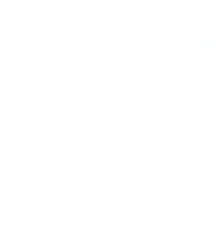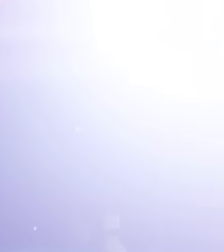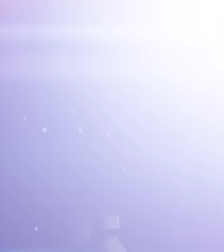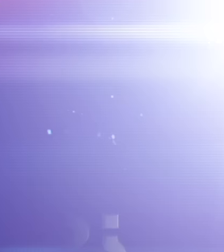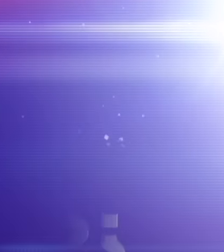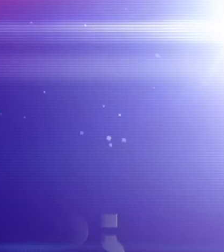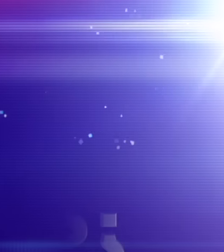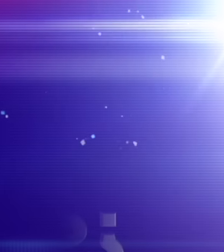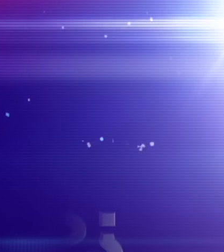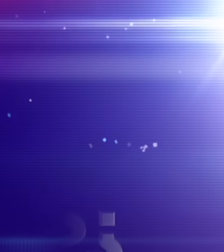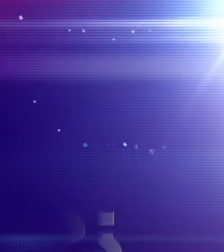[Música]